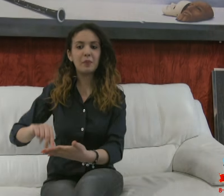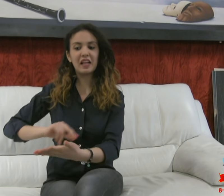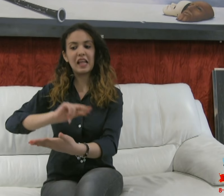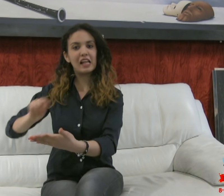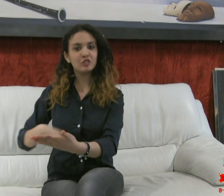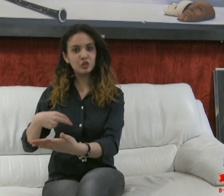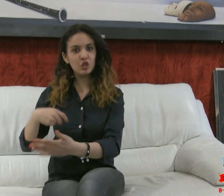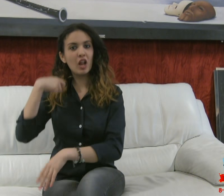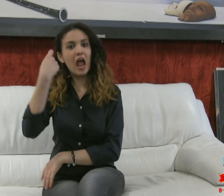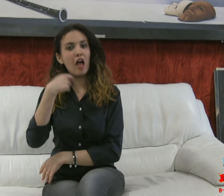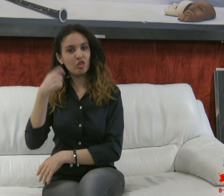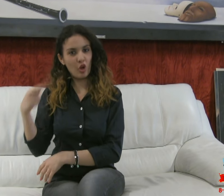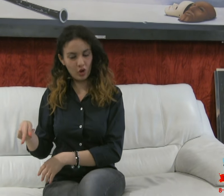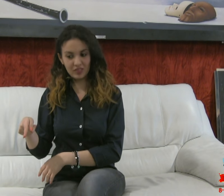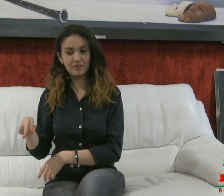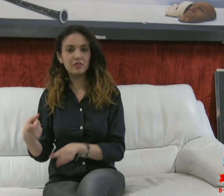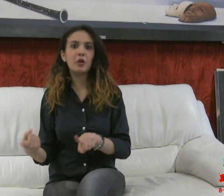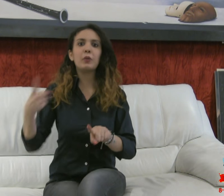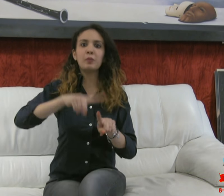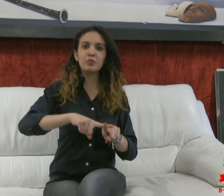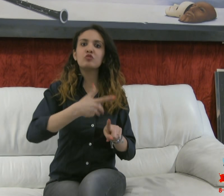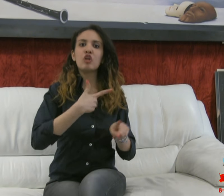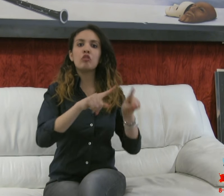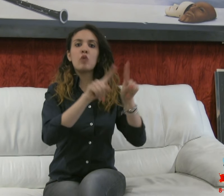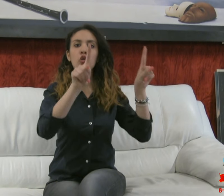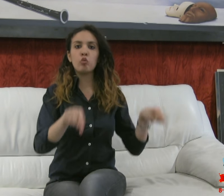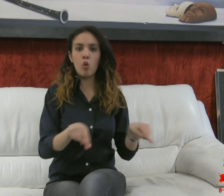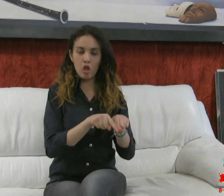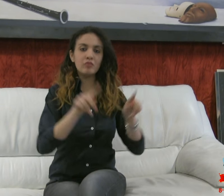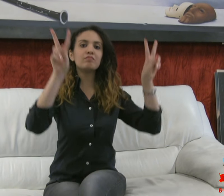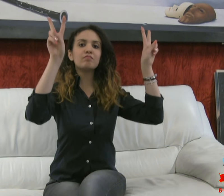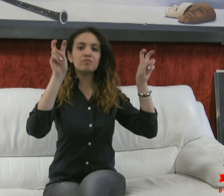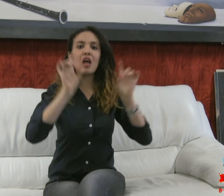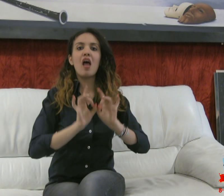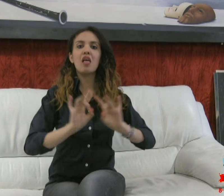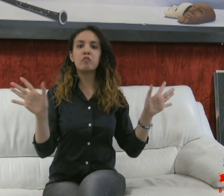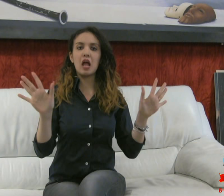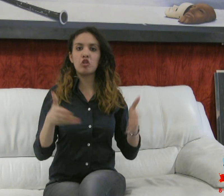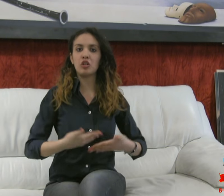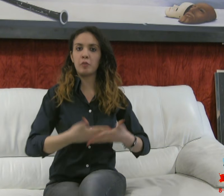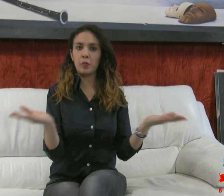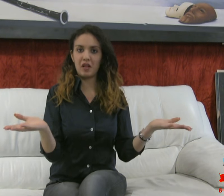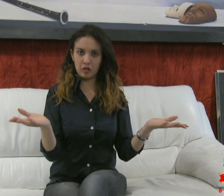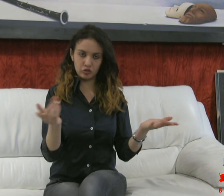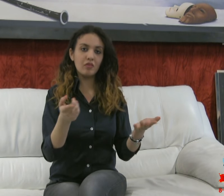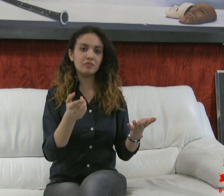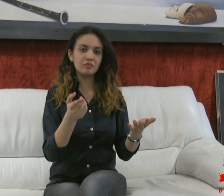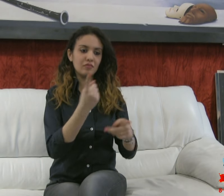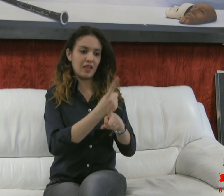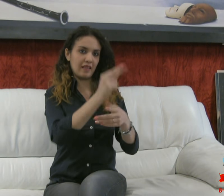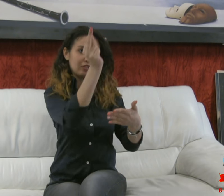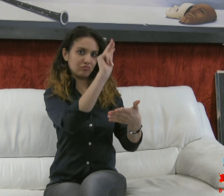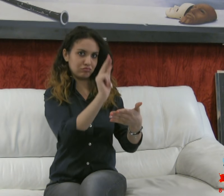Oltre alle iscrizioni per gli attori c'è anche il modulo della "Liberatoria" pubblica